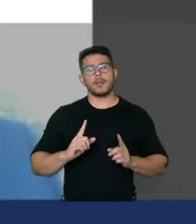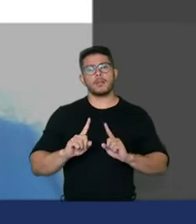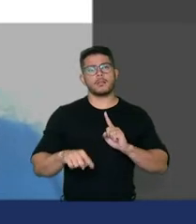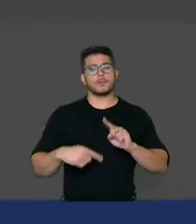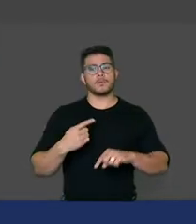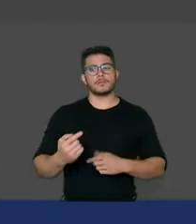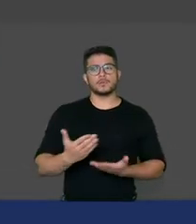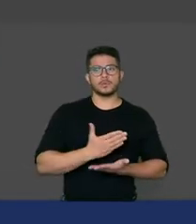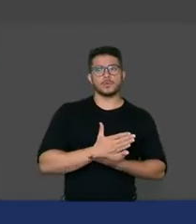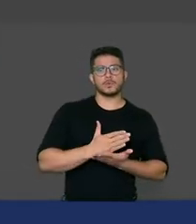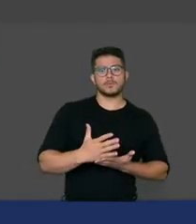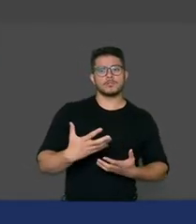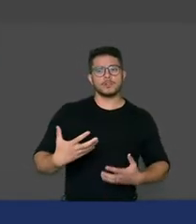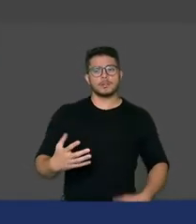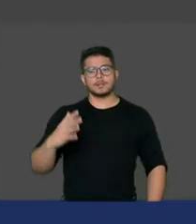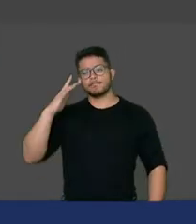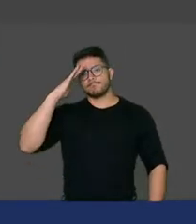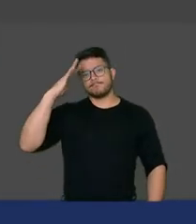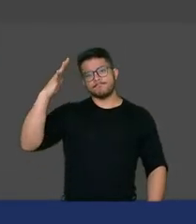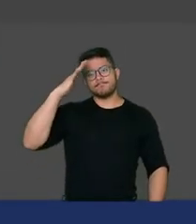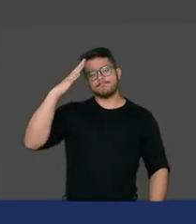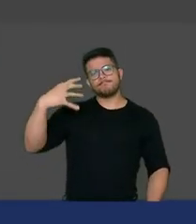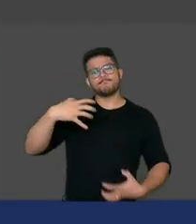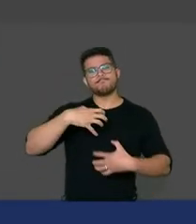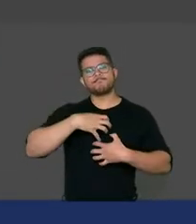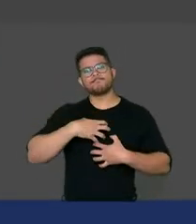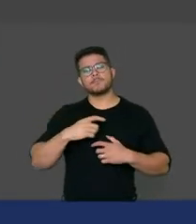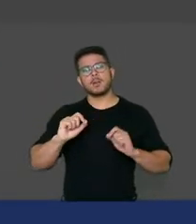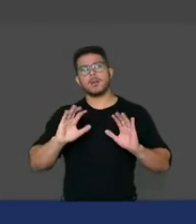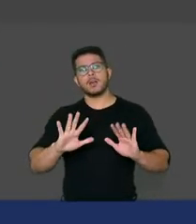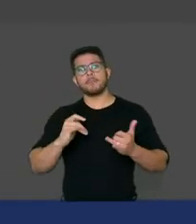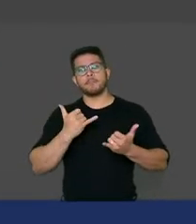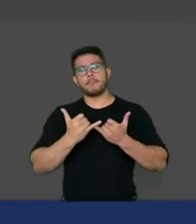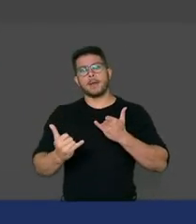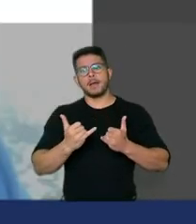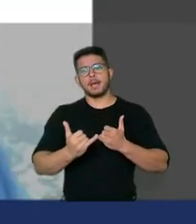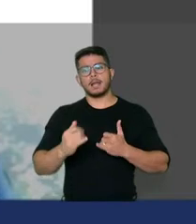CONSERVADORAS. E AÍ COMEÇOU A CRIAR UM SENTIMENTO DE QUE O